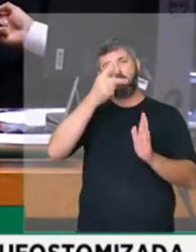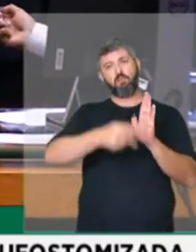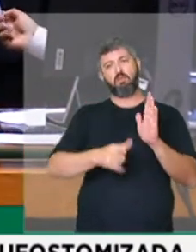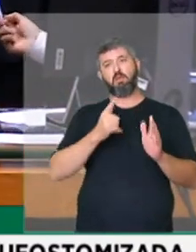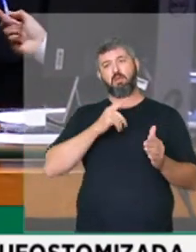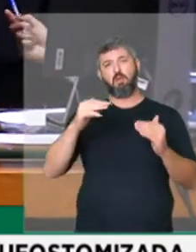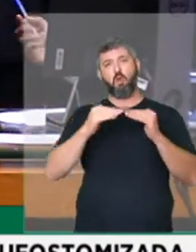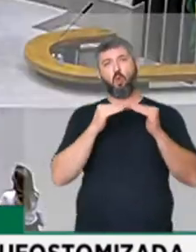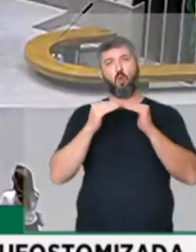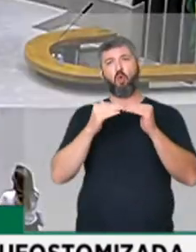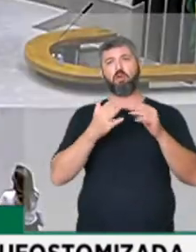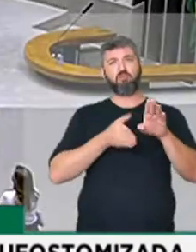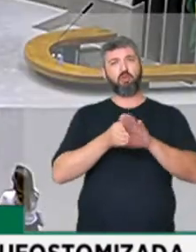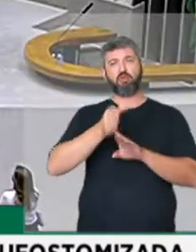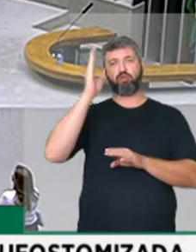DESSE PL DE MINHA AUTORIA. É UM TEMA MUITO IMPORTANTE